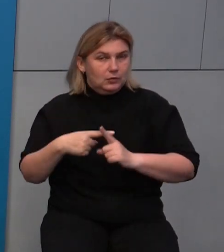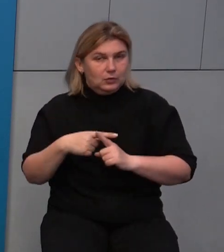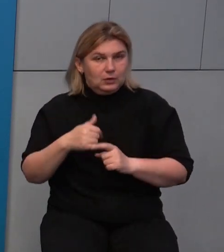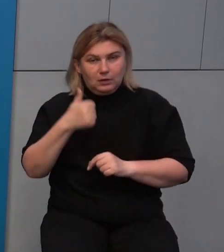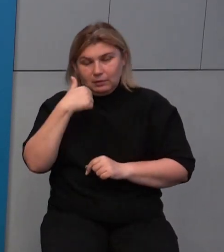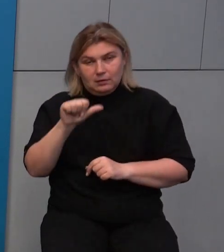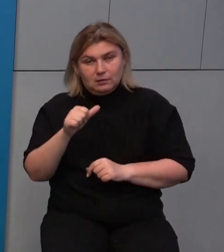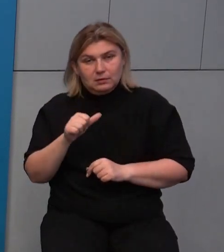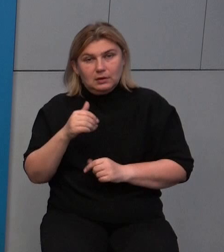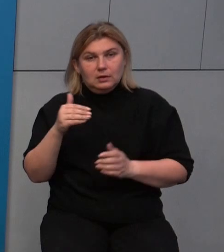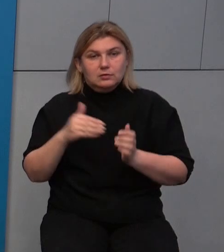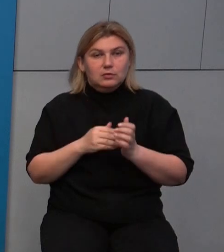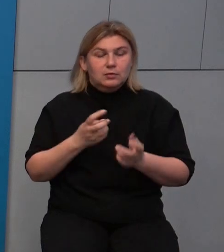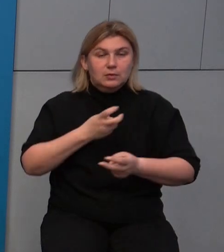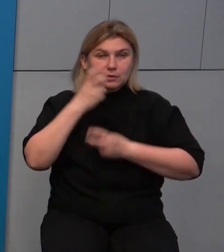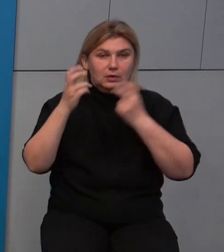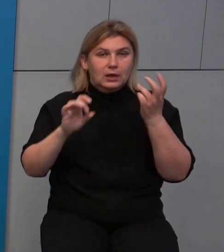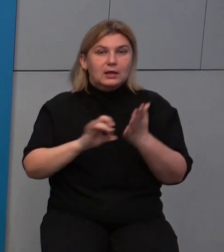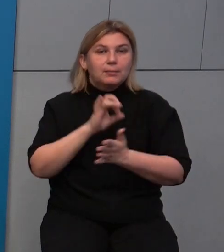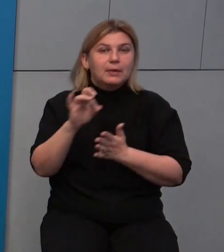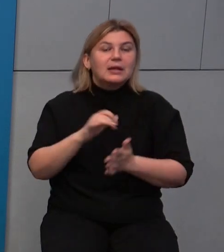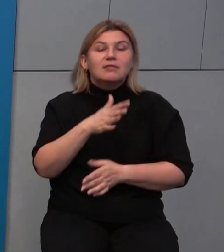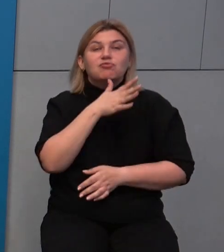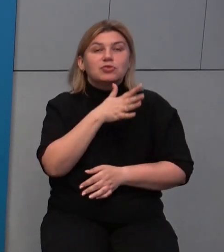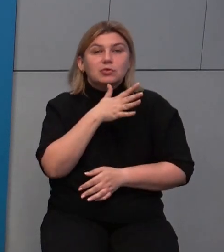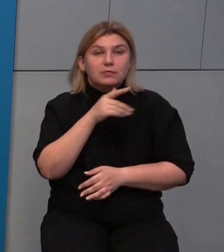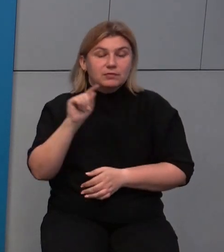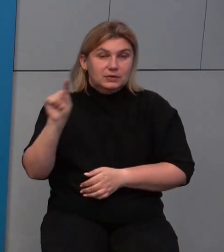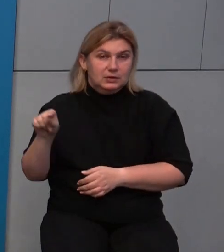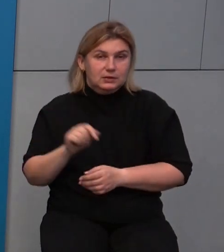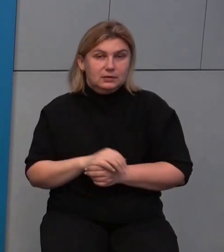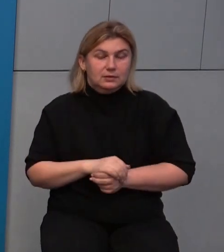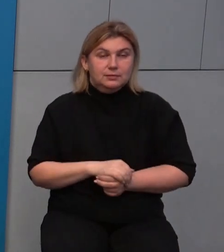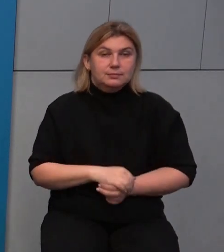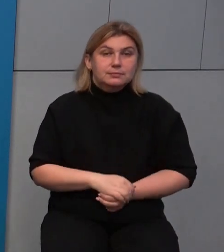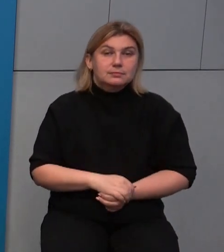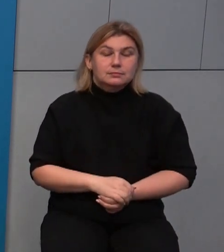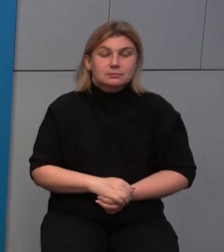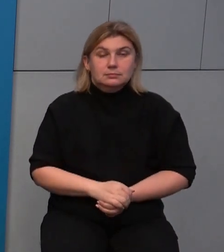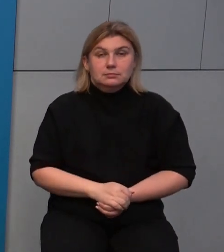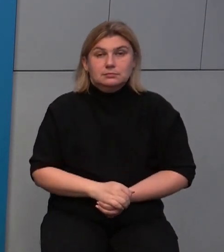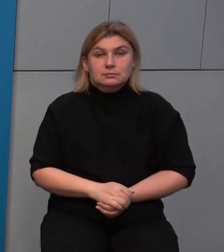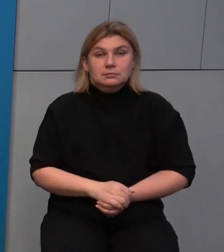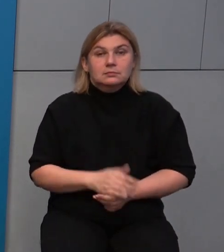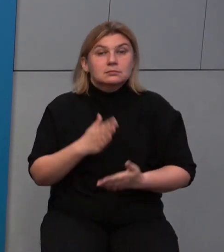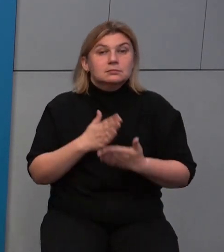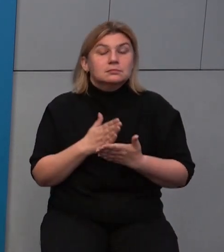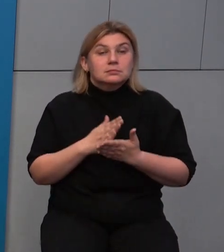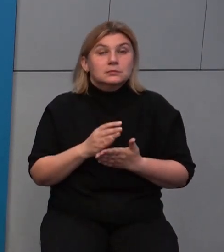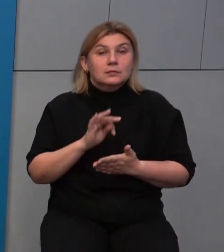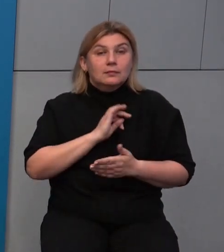że trzeba szukać jednak w gminie żydowskiej. I tylko dlatego, że moja koleżanka chodziła.